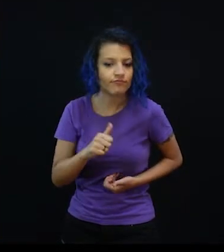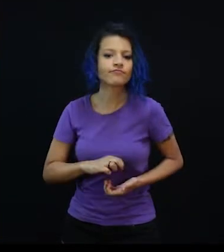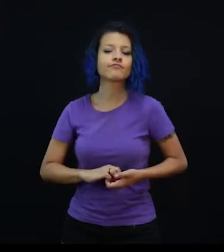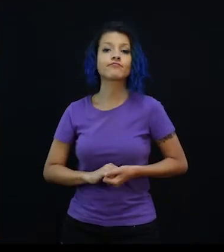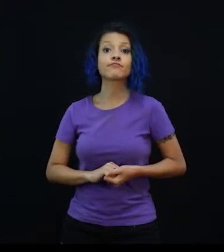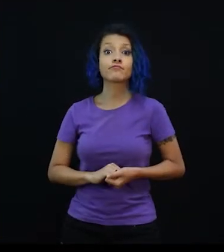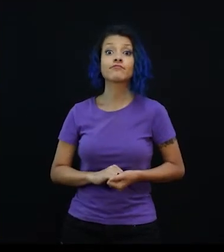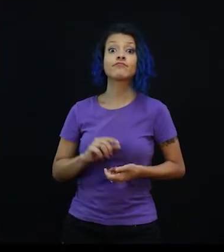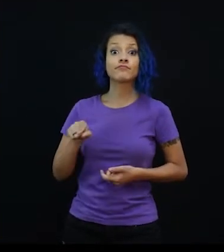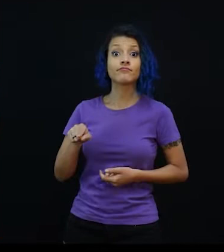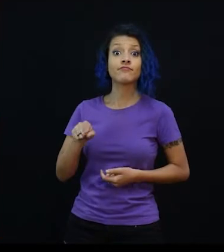Se esse...